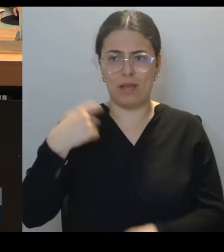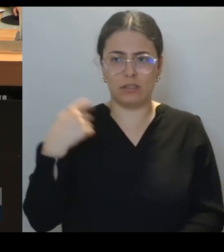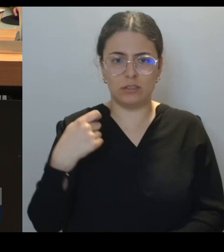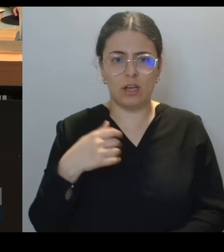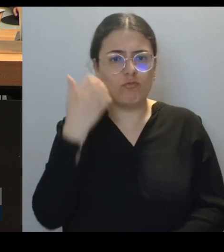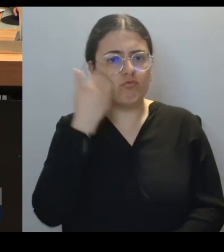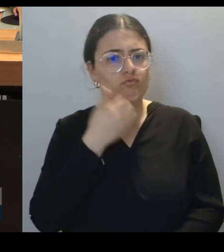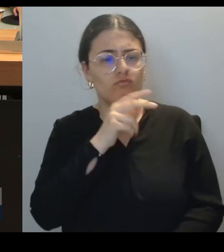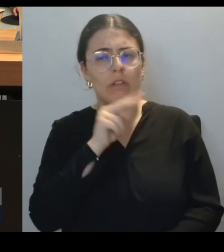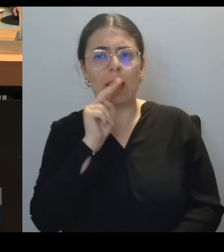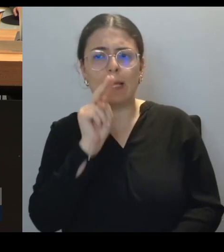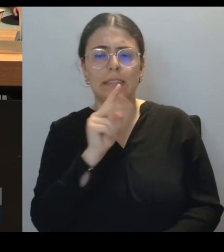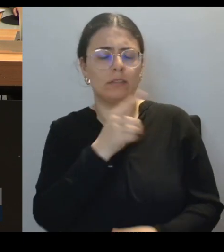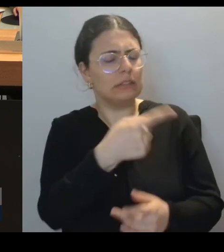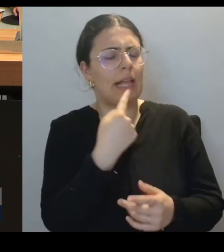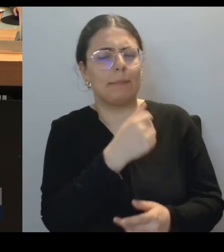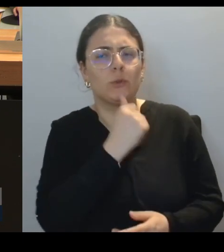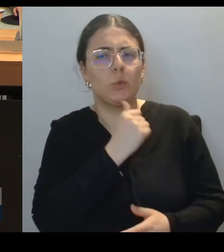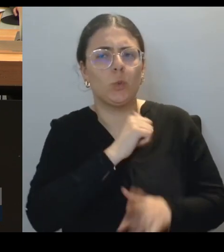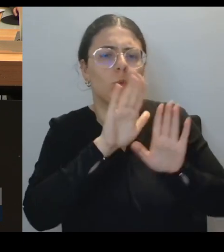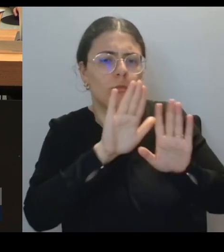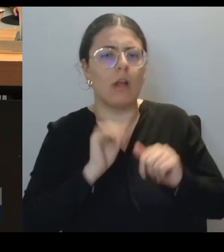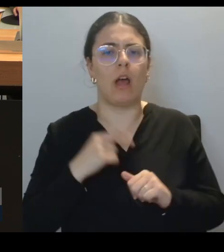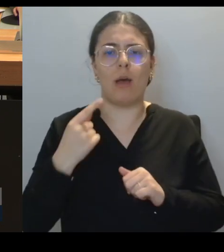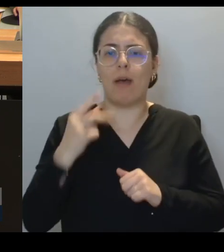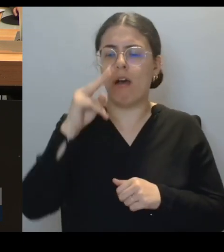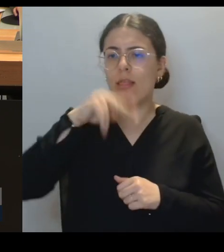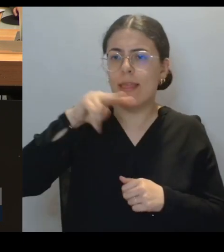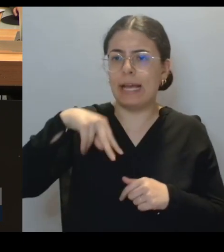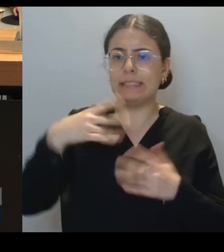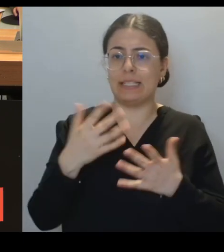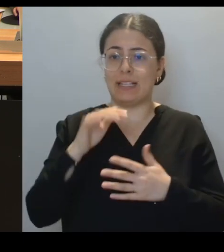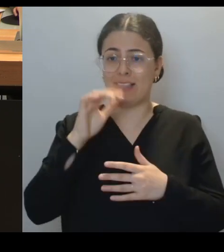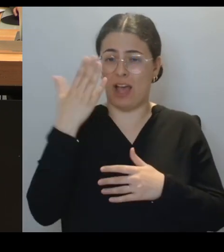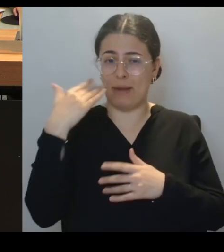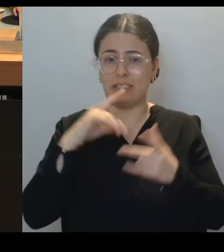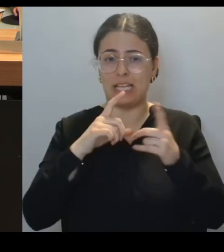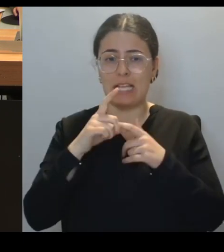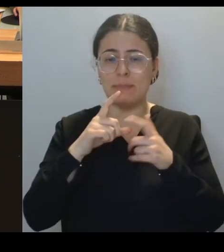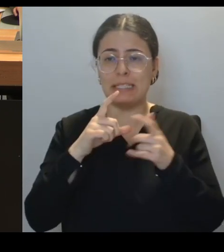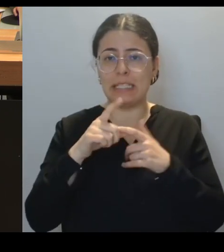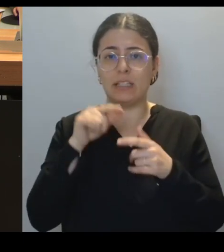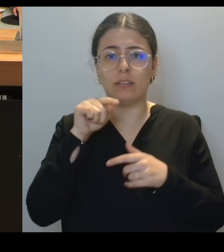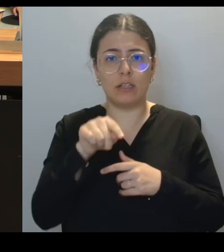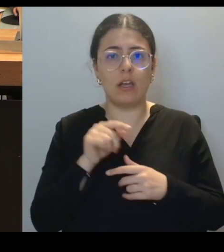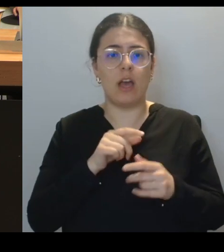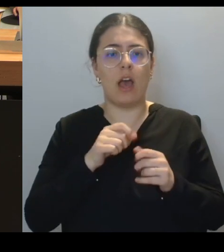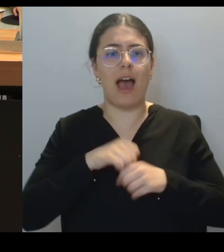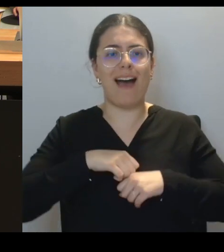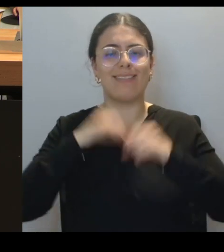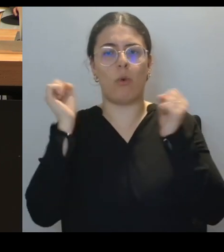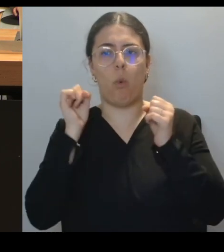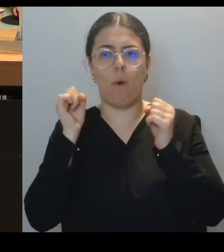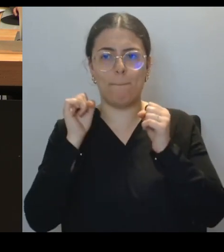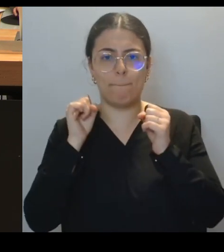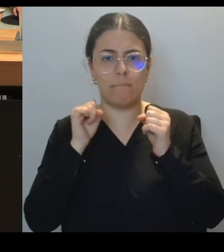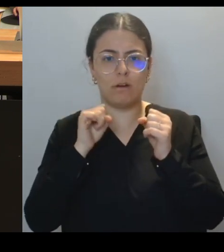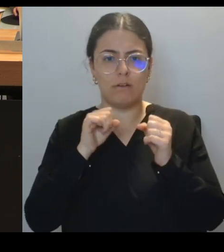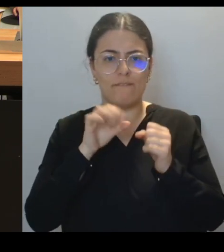lesen, was das die SPD die Atomfetischpartei war in dieser Republik die Atomfetischpartei, Die Arbeiterklasse in Deutschland wird